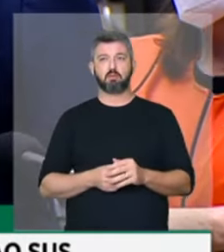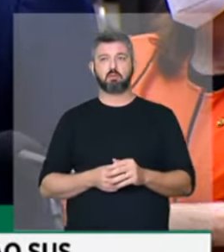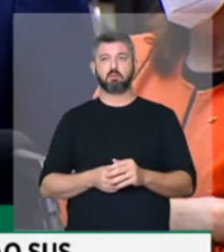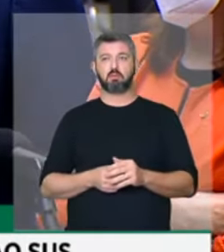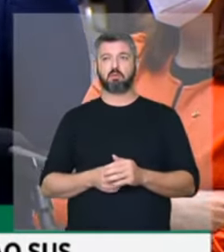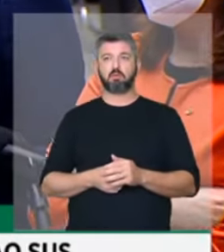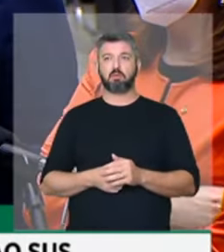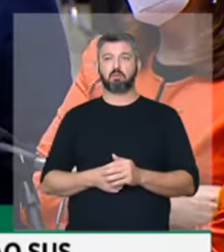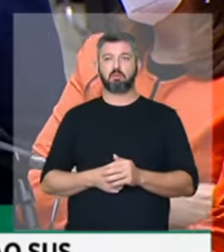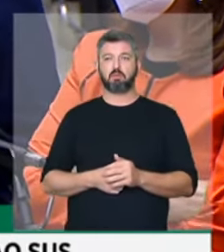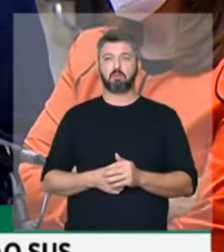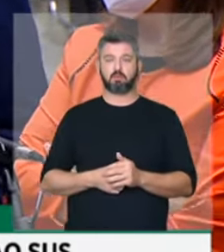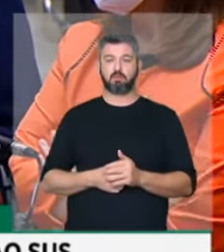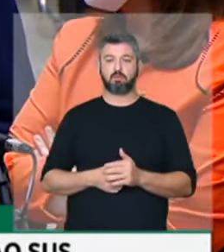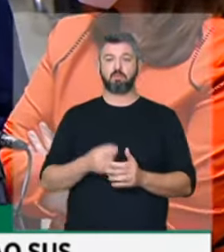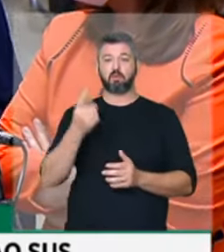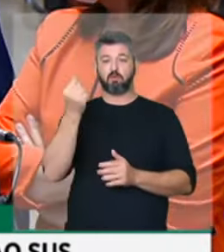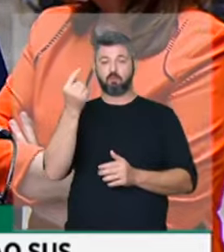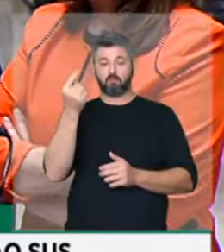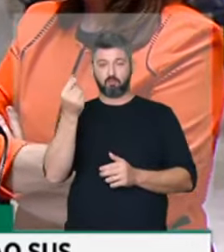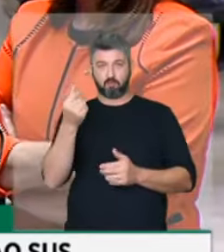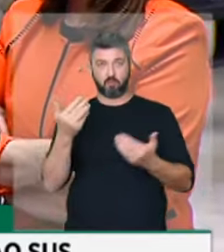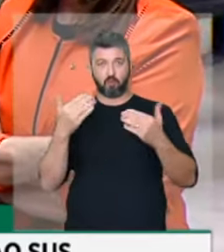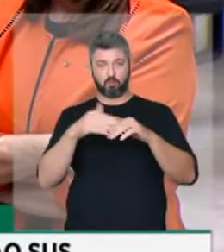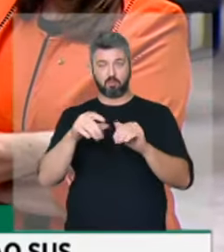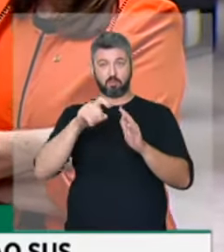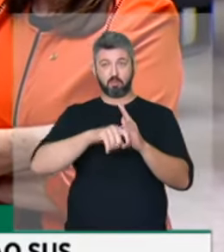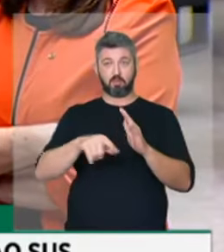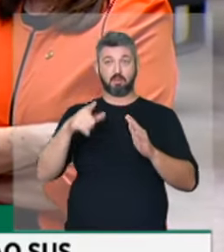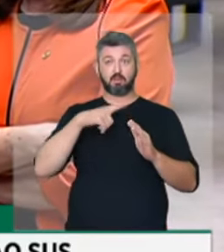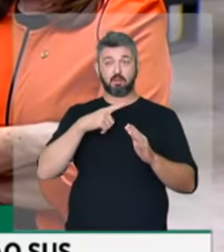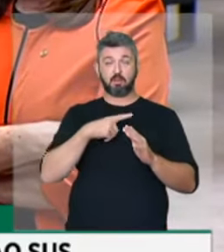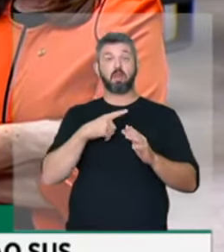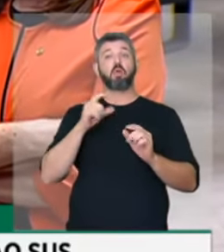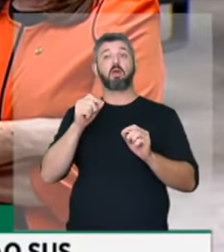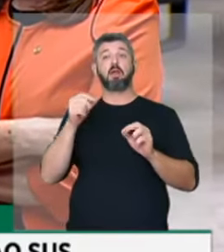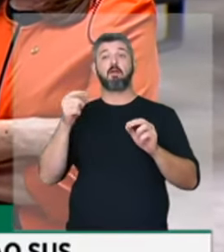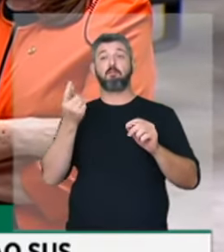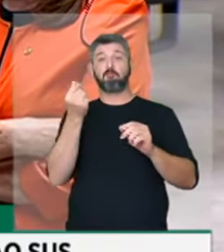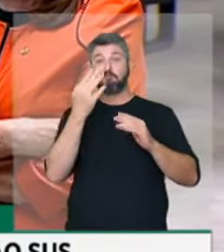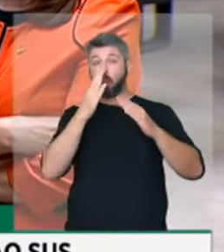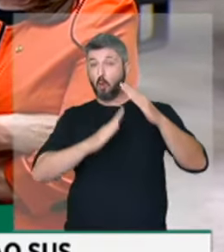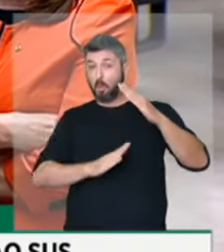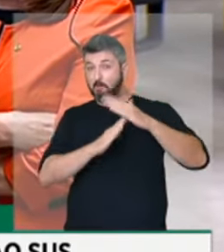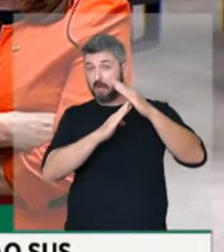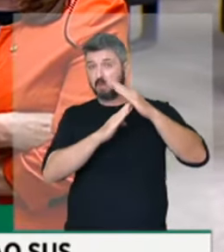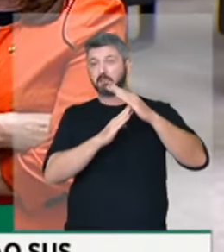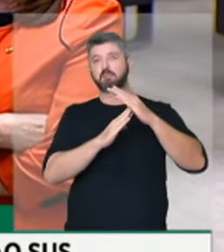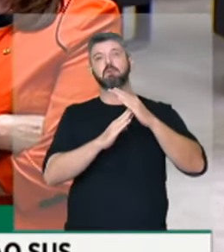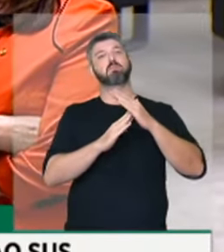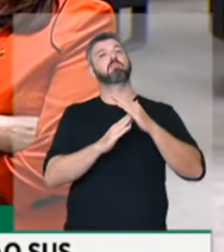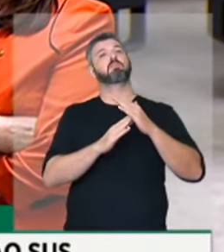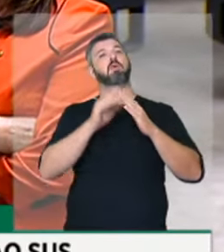CONSIGNADO NO TEXTO. ENTÃO ASSIM: QUE OS VALORES QUE SOFRERÃO COMPENSAÇÃO TRIBUTÁRIA TERÃO COMO VALOR MÁXIMO A TABELA DE REMUNERAÇÃO DAS OPERADORAS DE PLANO DE SAÚDE REGULADAS